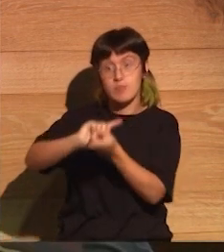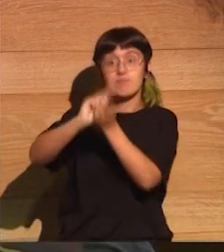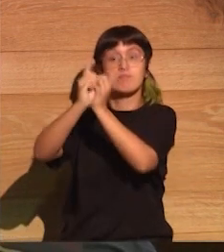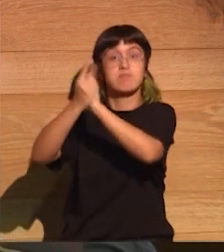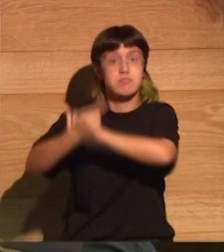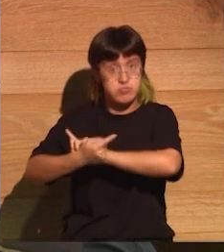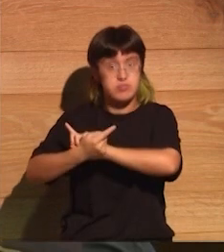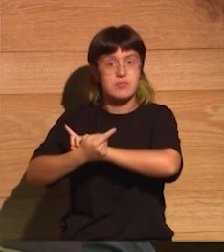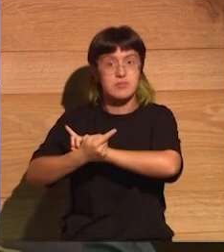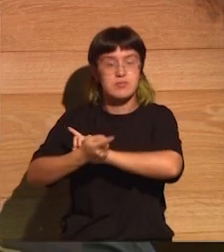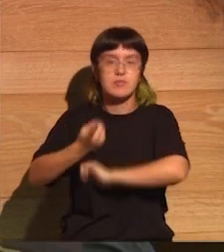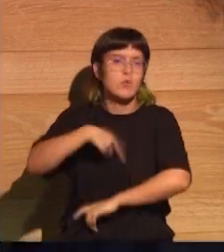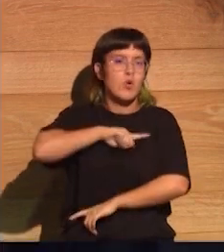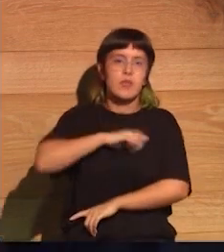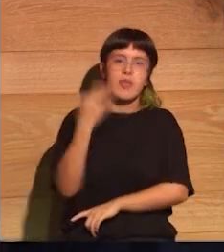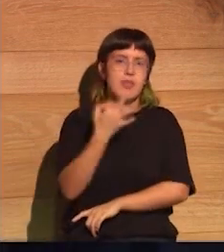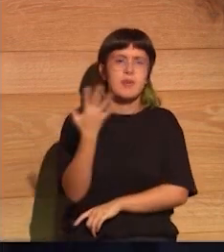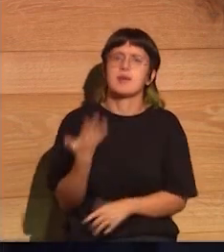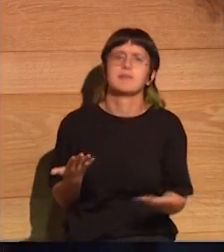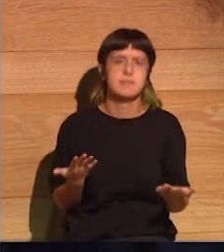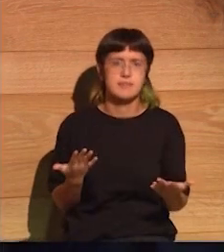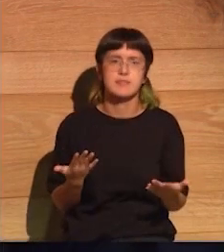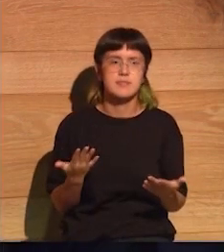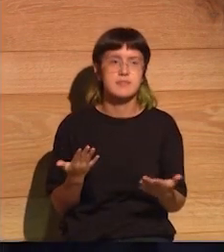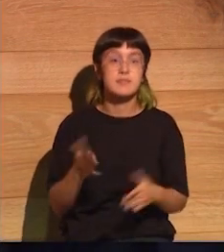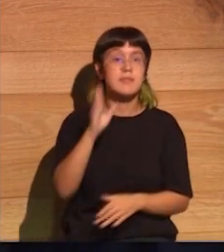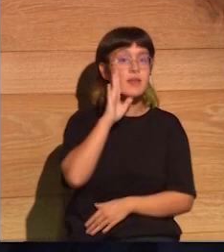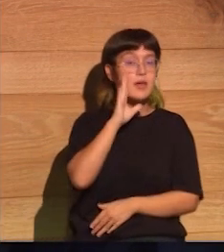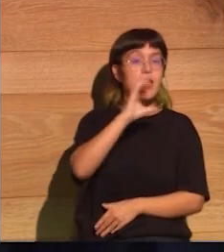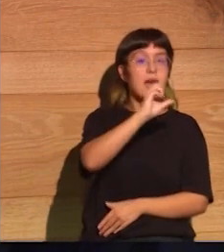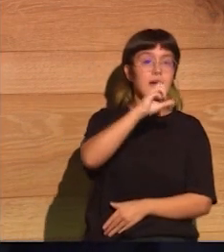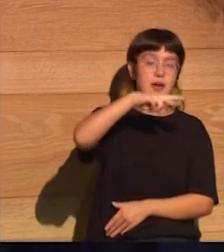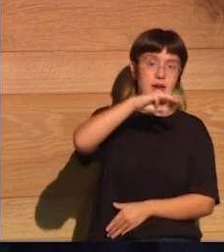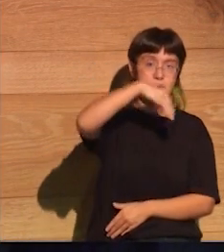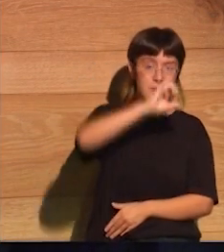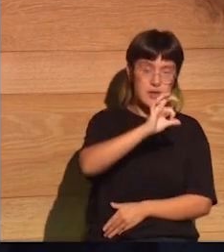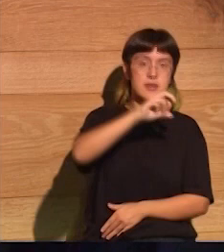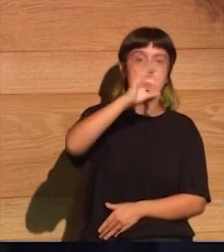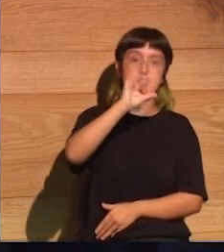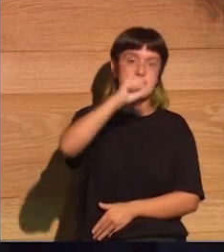siempre tenemos que saber, como muy bien han dicho Carmen y Santiago, que